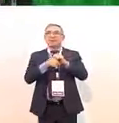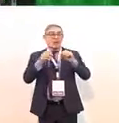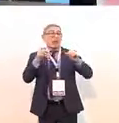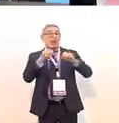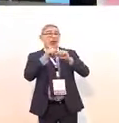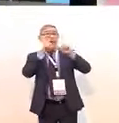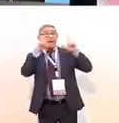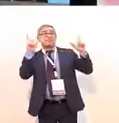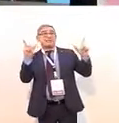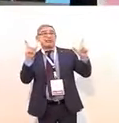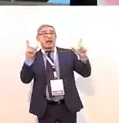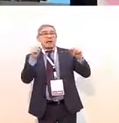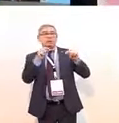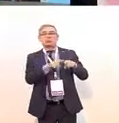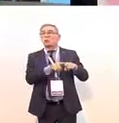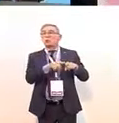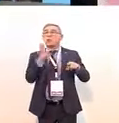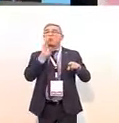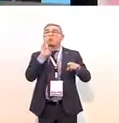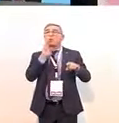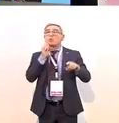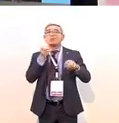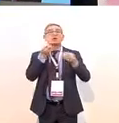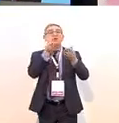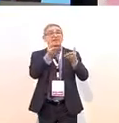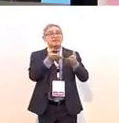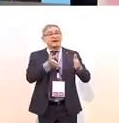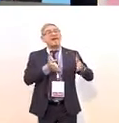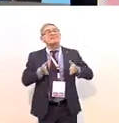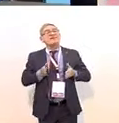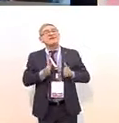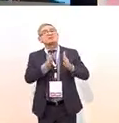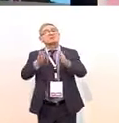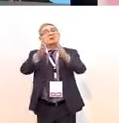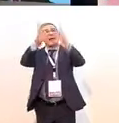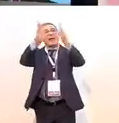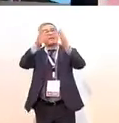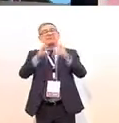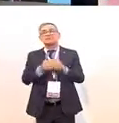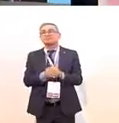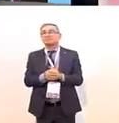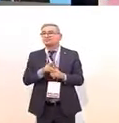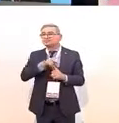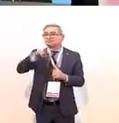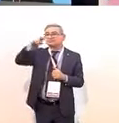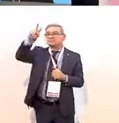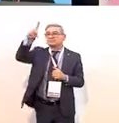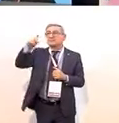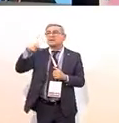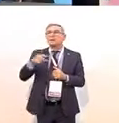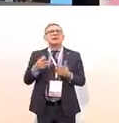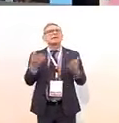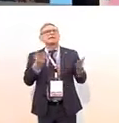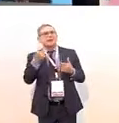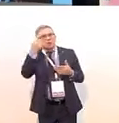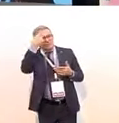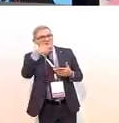l’uomo che deve dargli il via libera per salire sulla nave gli chiede “Che cos’è?”. Il trombettista risponde “Non lo so”. E lui allora dice “Se non sai cos’è,